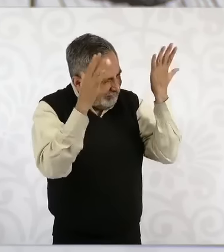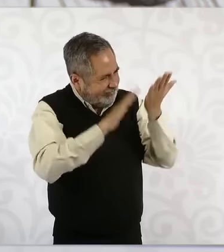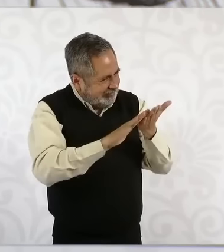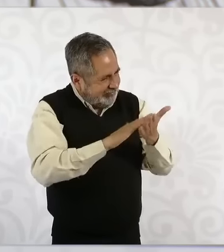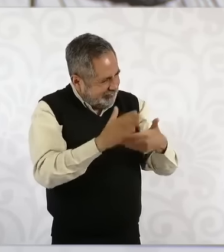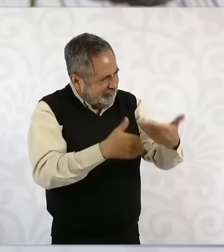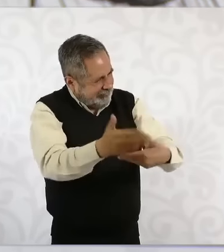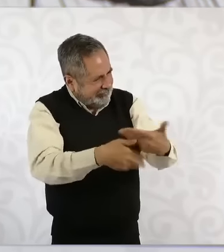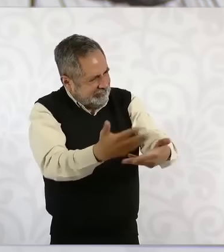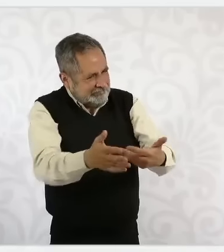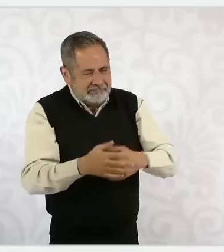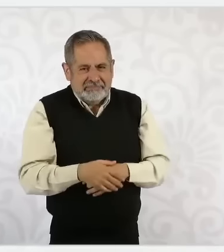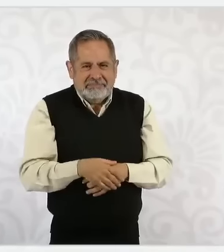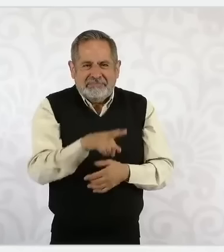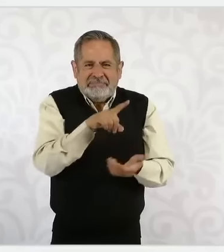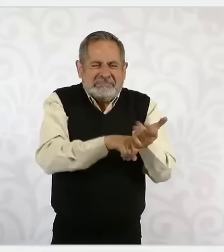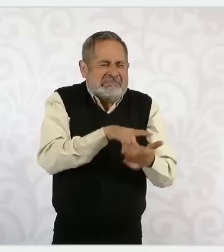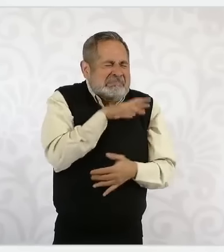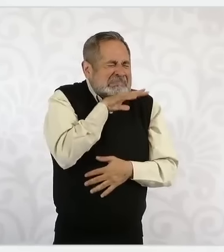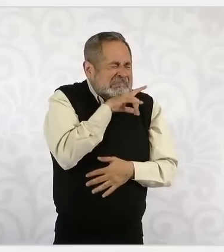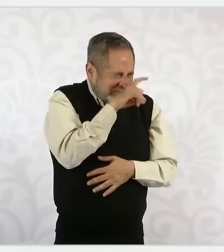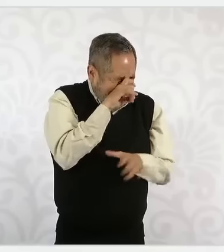O sea, la podredumbre a la que llegó el Universal es